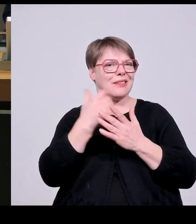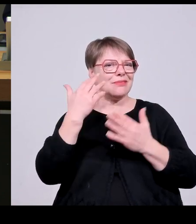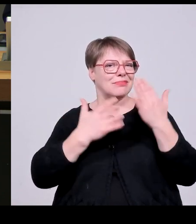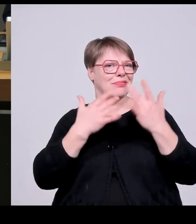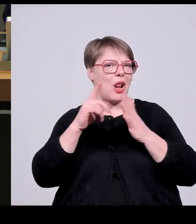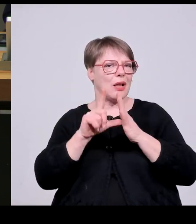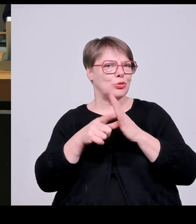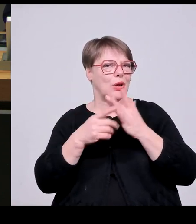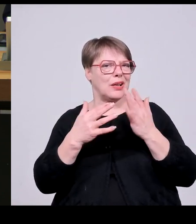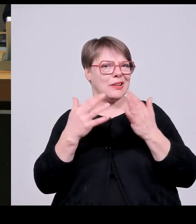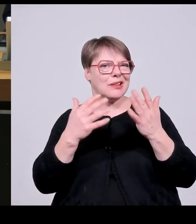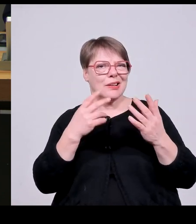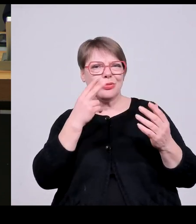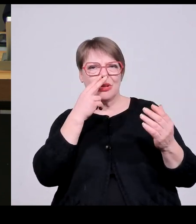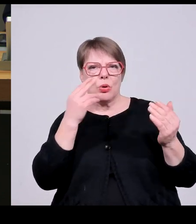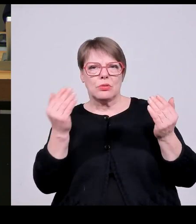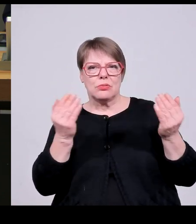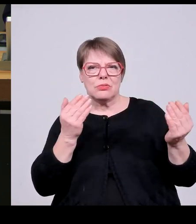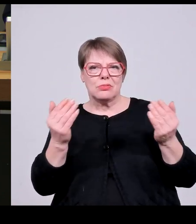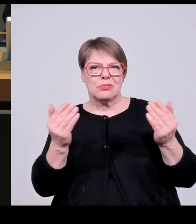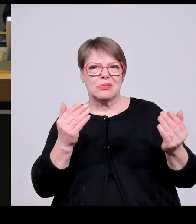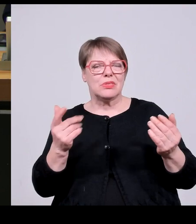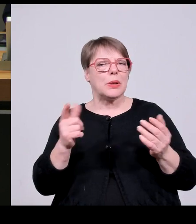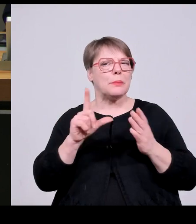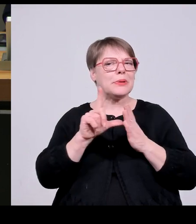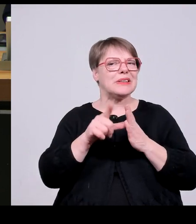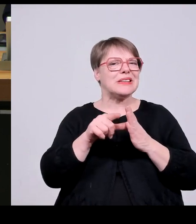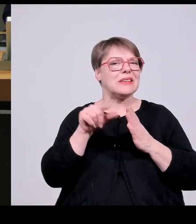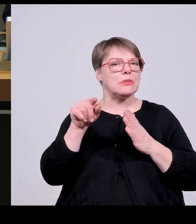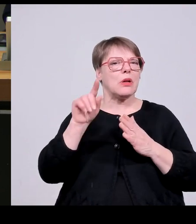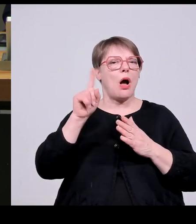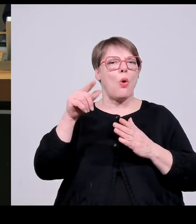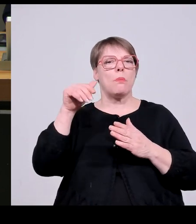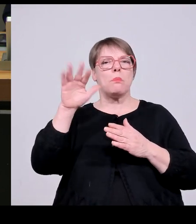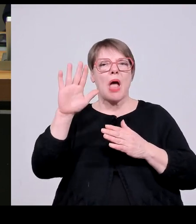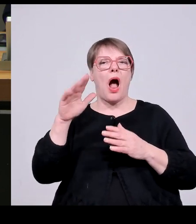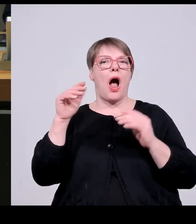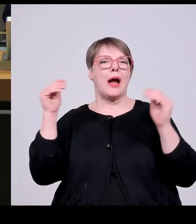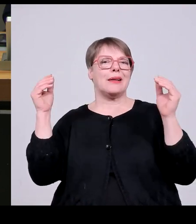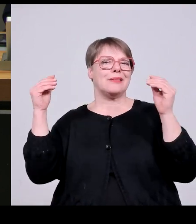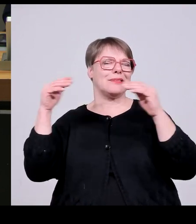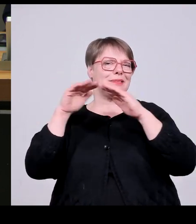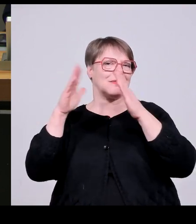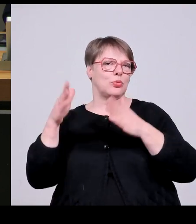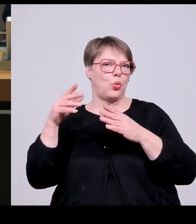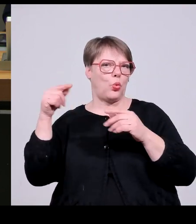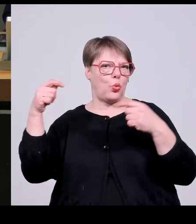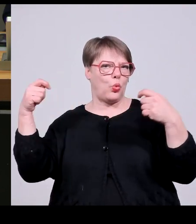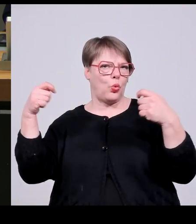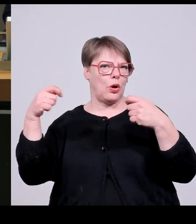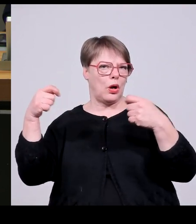Dann haben eine Vergleichbarkeit und da haben wir bei der Produkt kein Nachteil für die Bezirke, die freiwillig mehr Biblotheken anbieten.